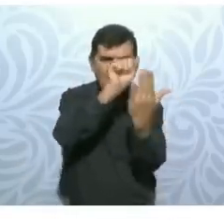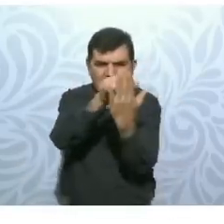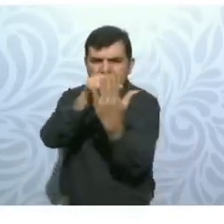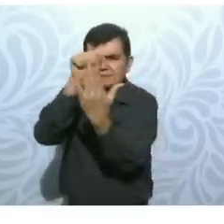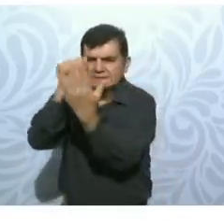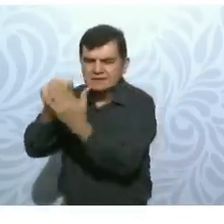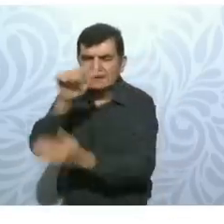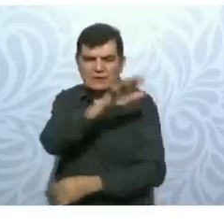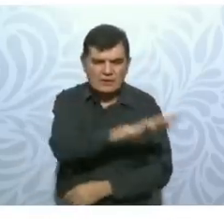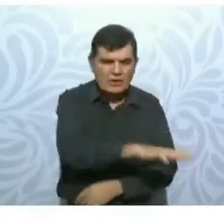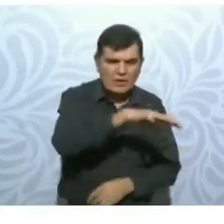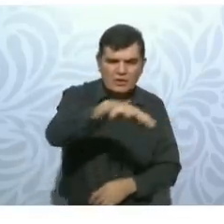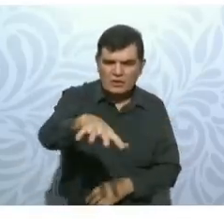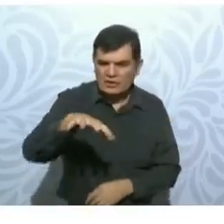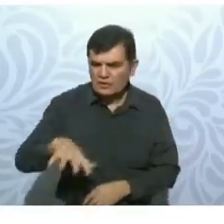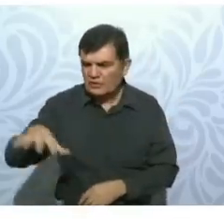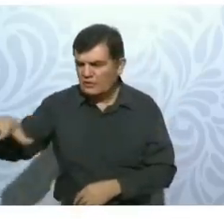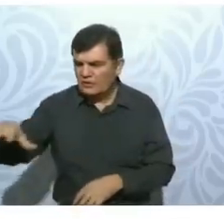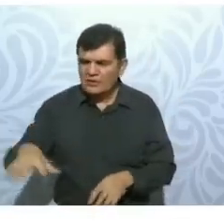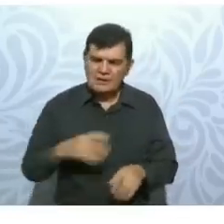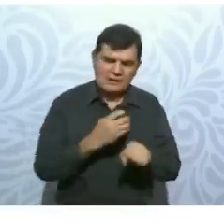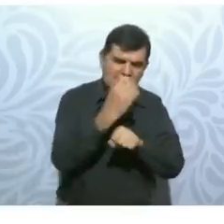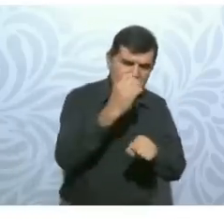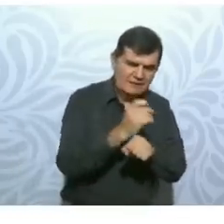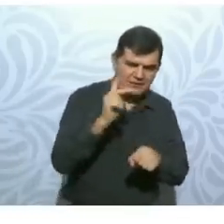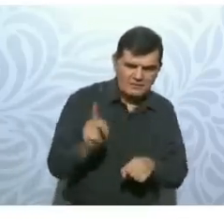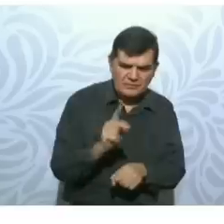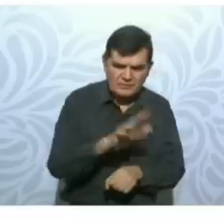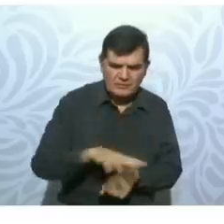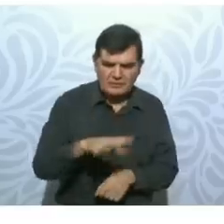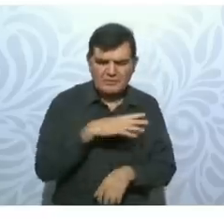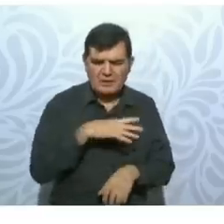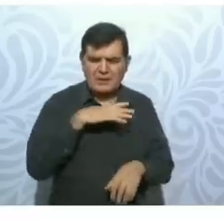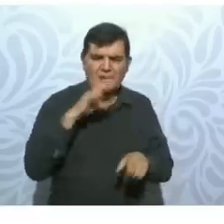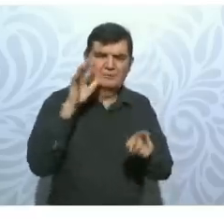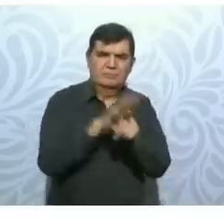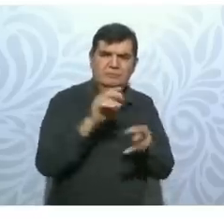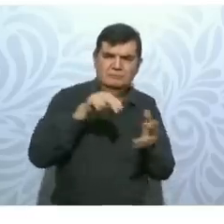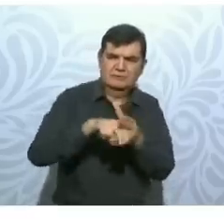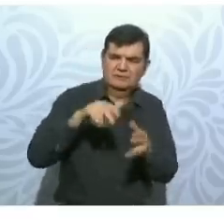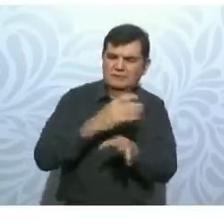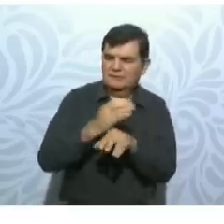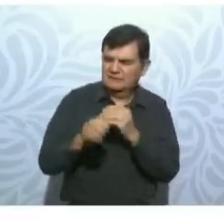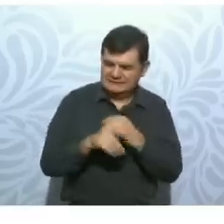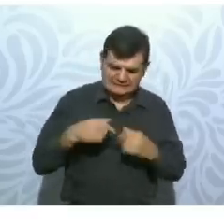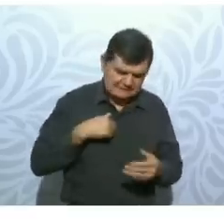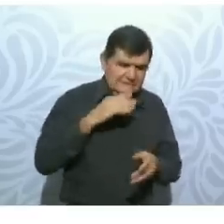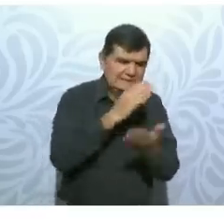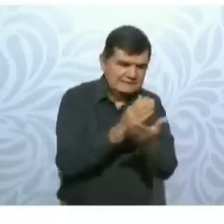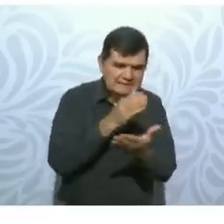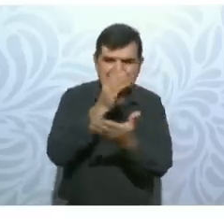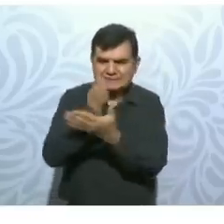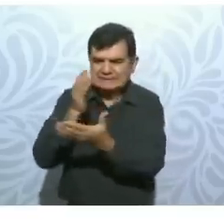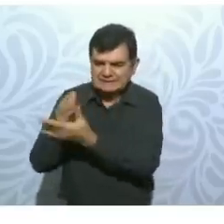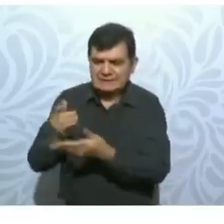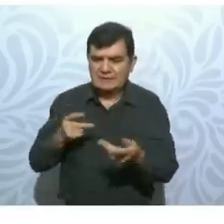comunidades en los Estados con mayores índices de homicidio en esta estrategia participan todas las